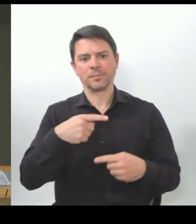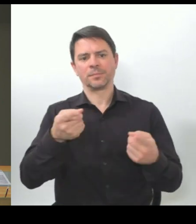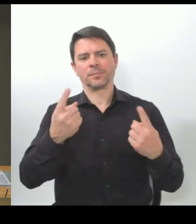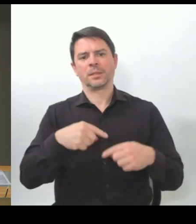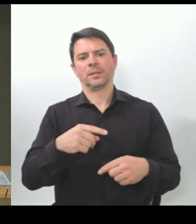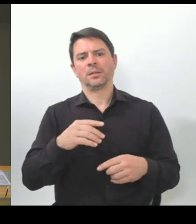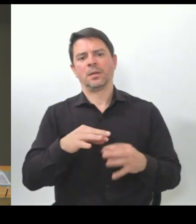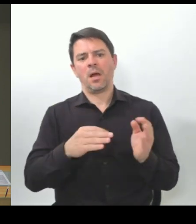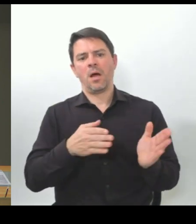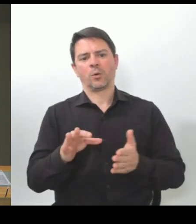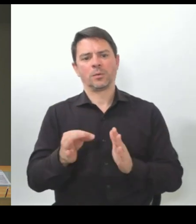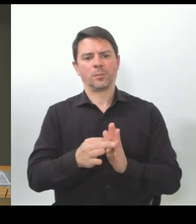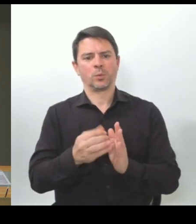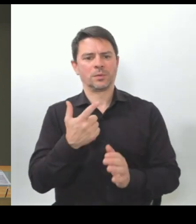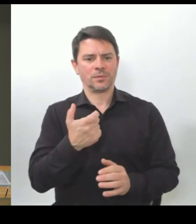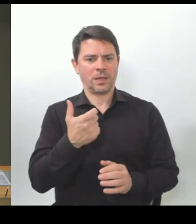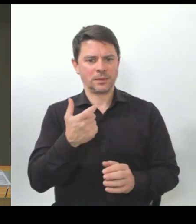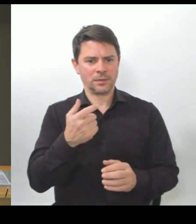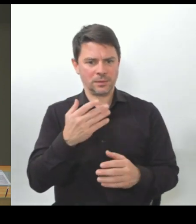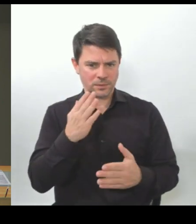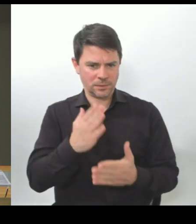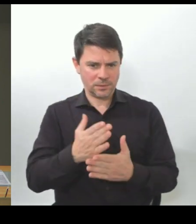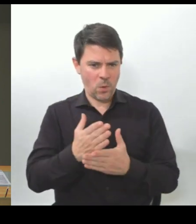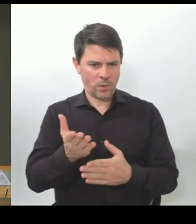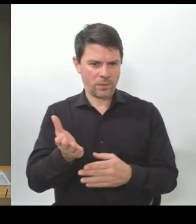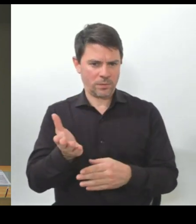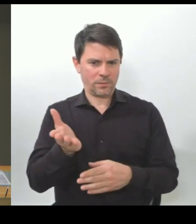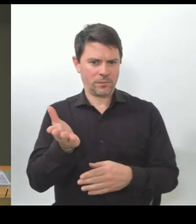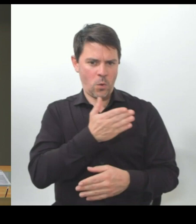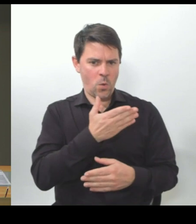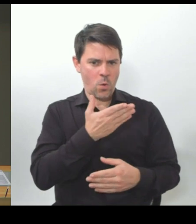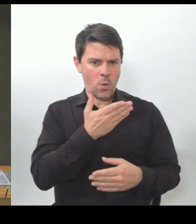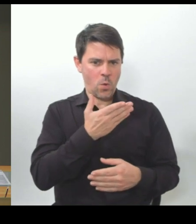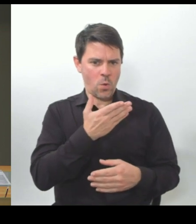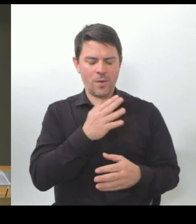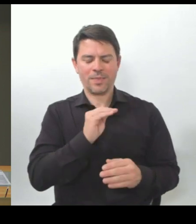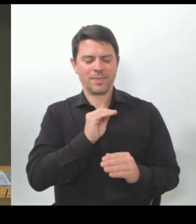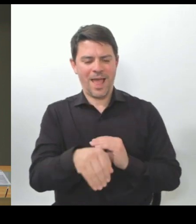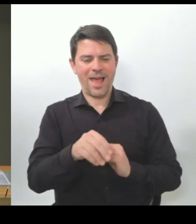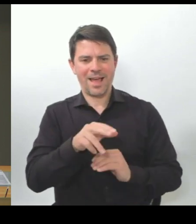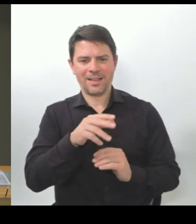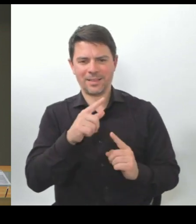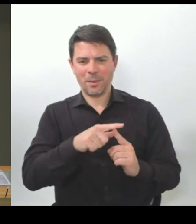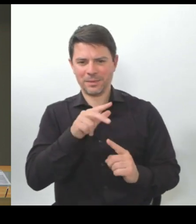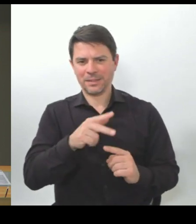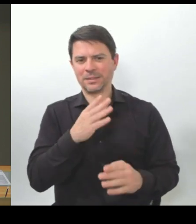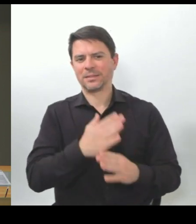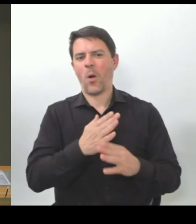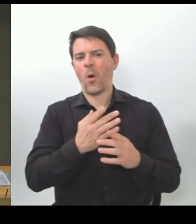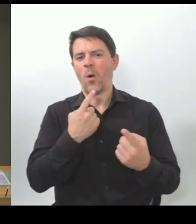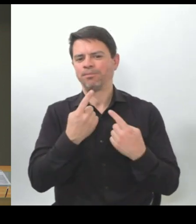Zum Antrag der Fraktion der SPD, der Fraktion Bündnis 90/ Die Grüne und der Fraktion Die Linke Drucksache 1.